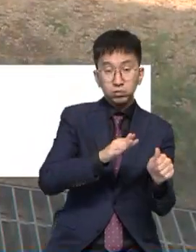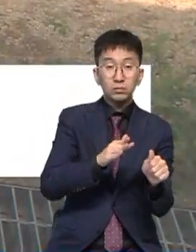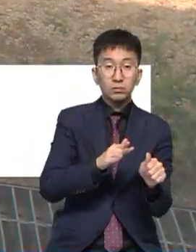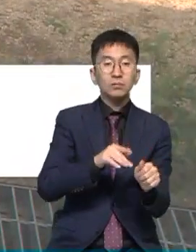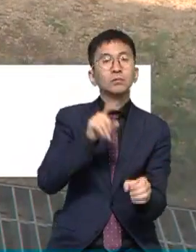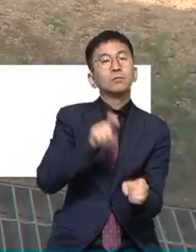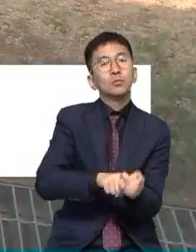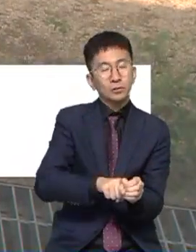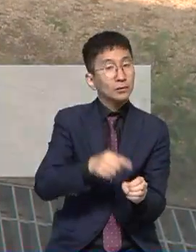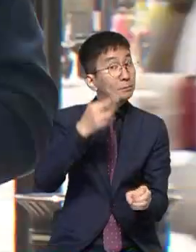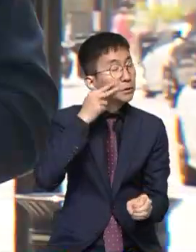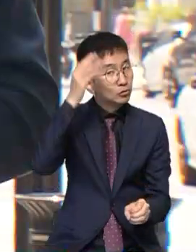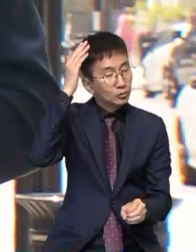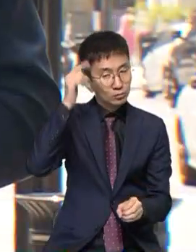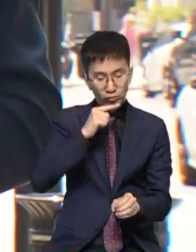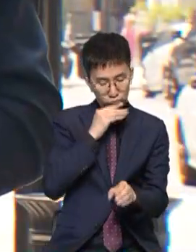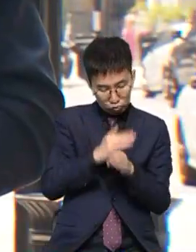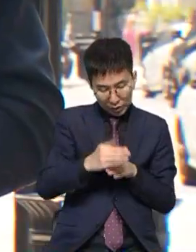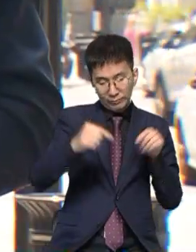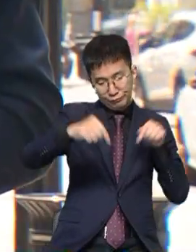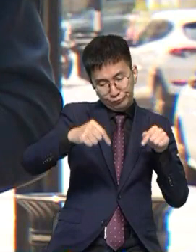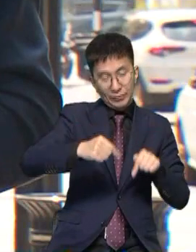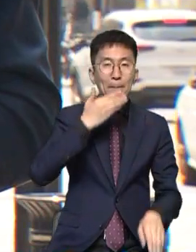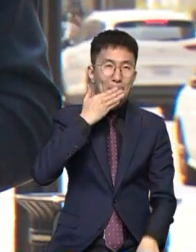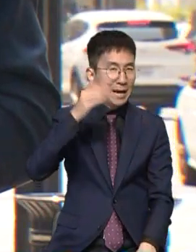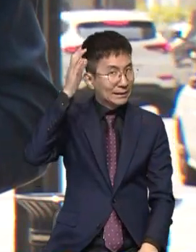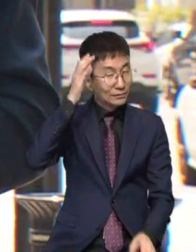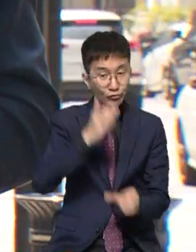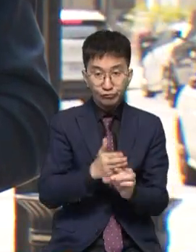있습니다. 미군이 북한 군 당국과 직접 접촉에 나선